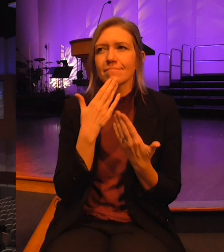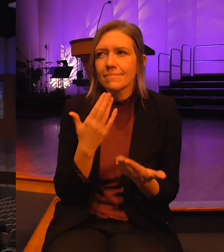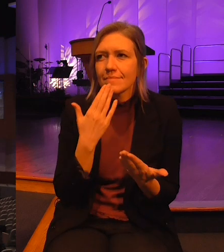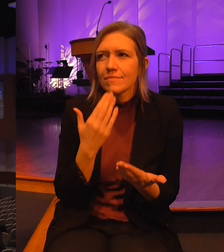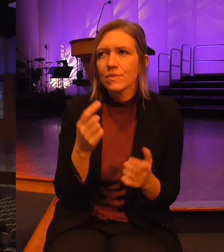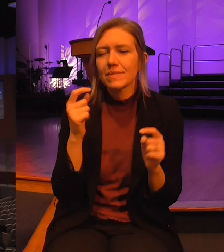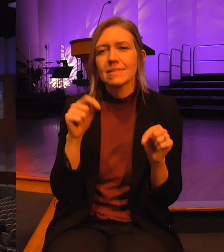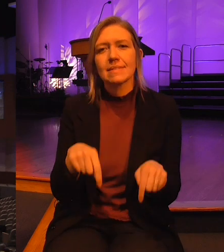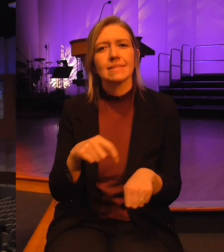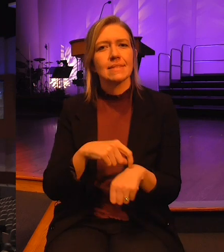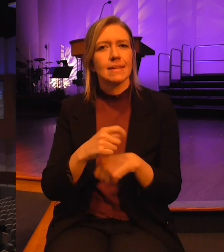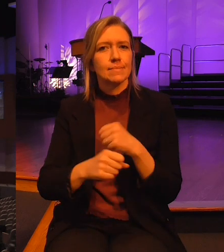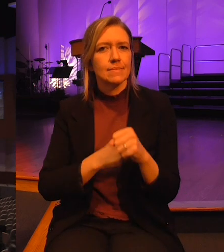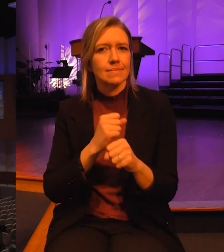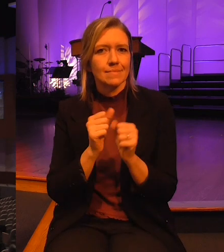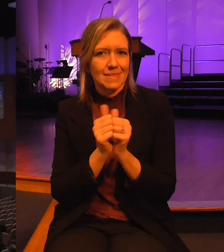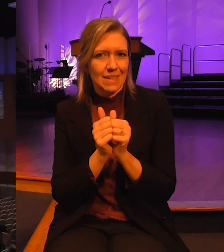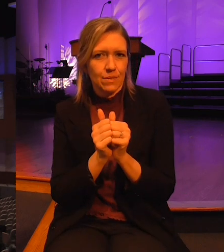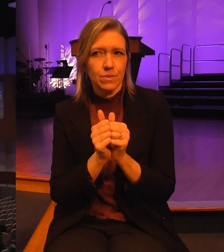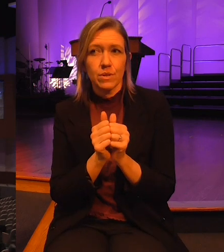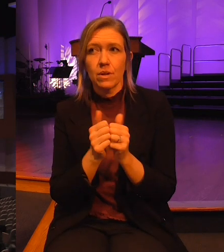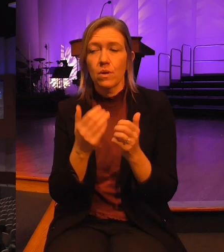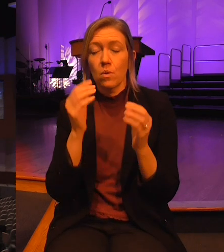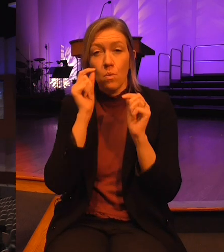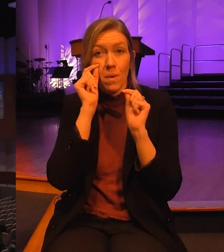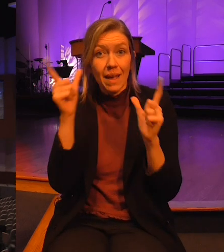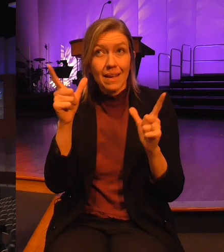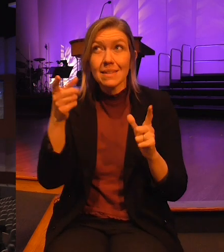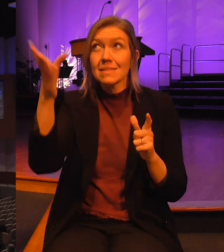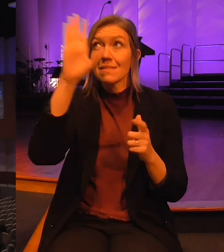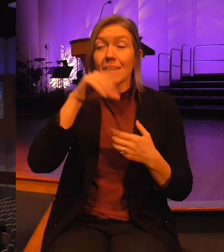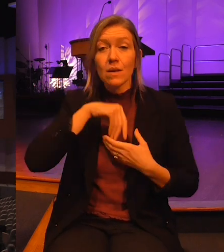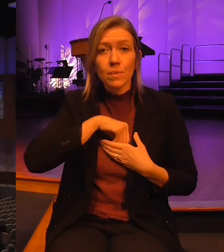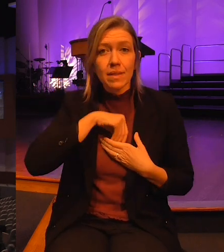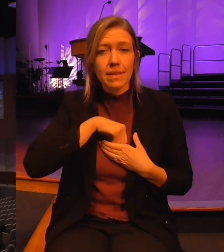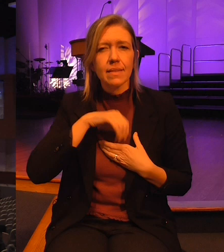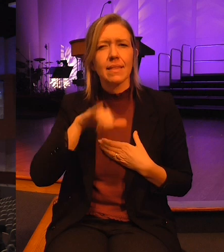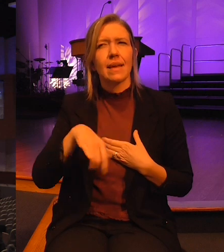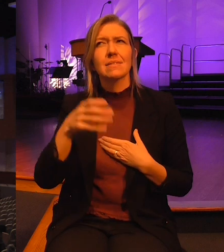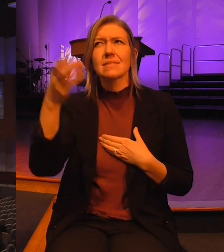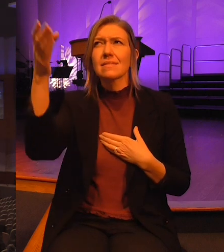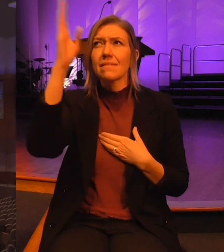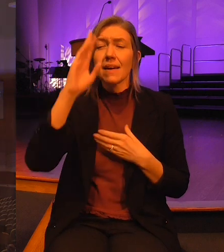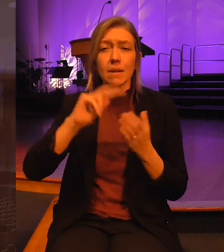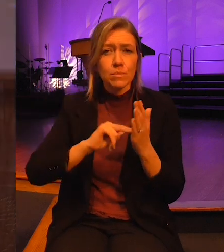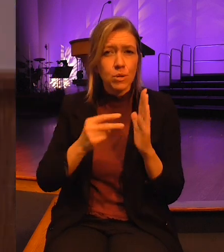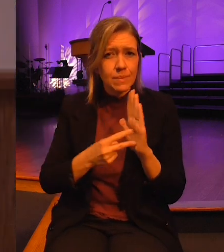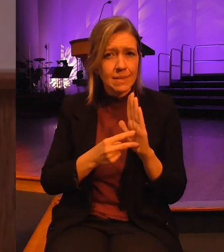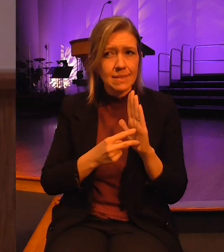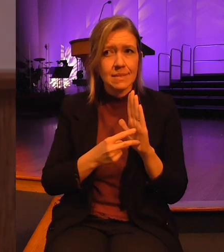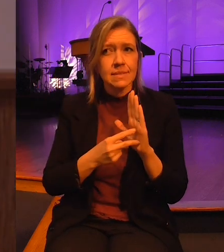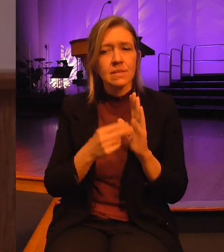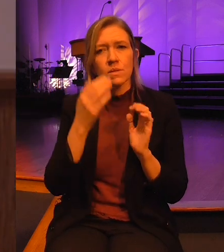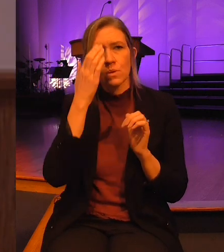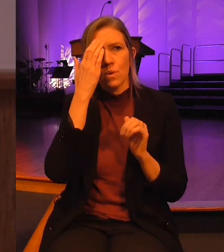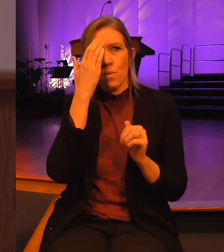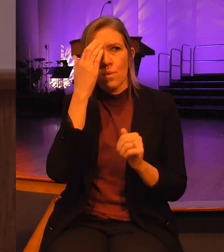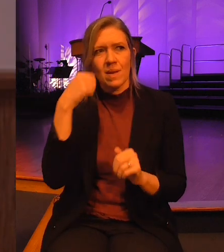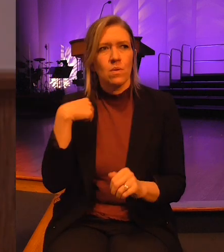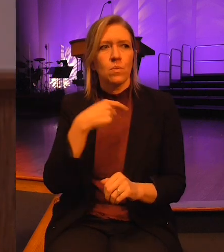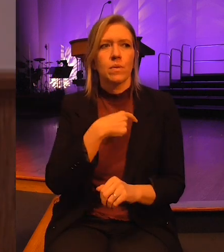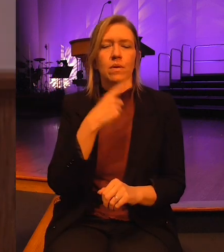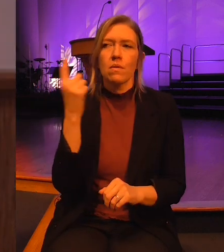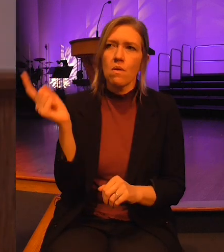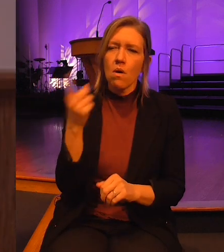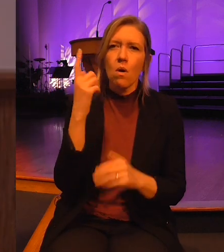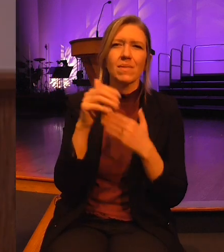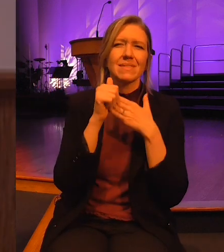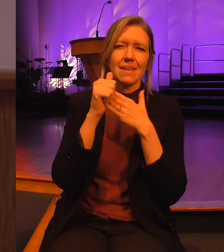de lo divino dentro de ese Propósito Divino, sabiendo que estamos infinitamente guiados por el Espíritu hacia esa